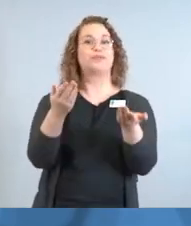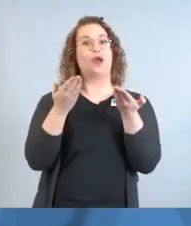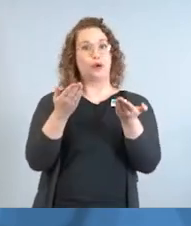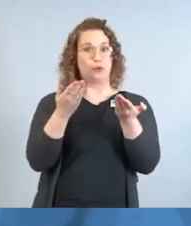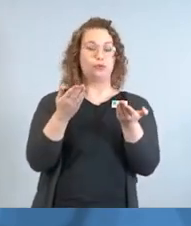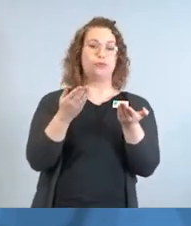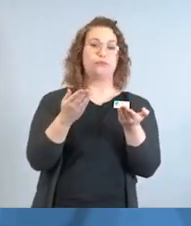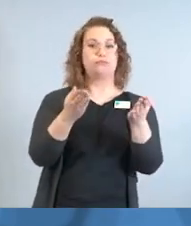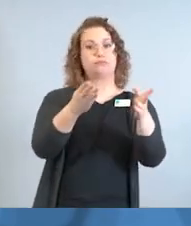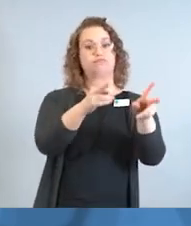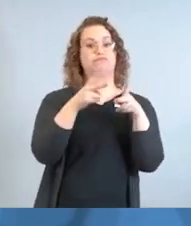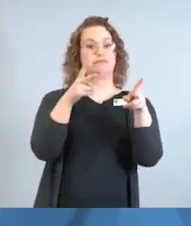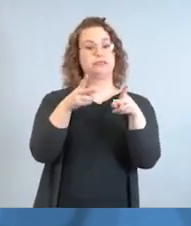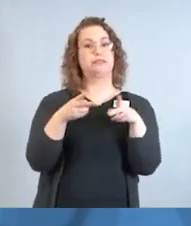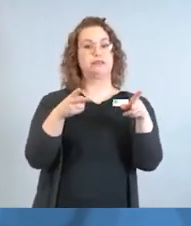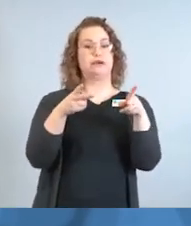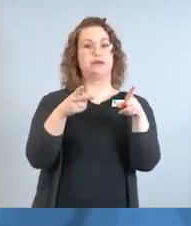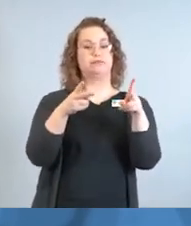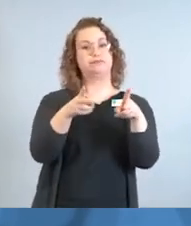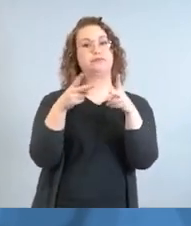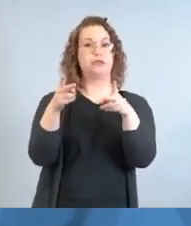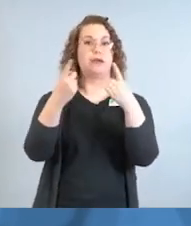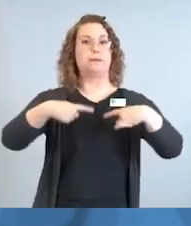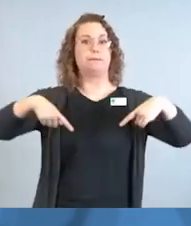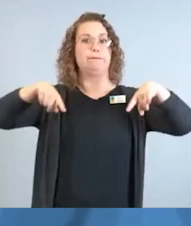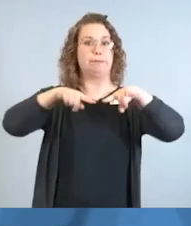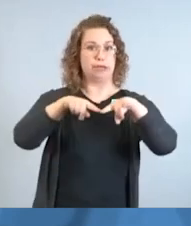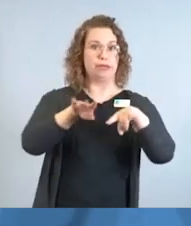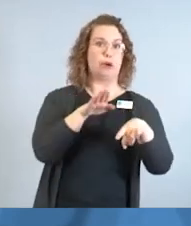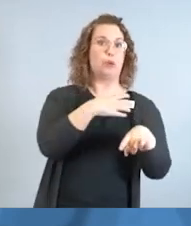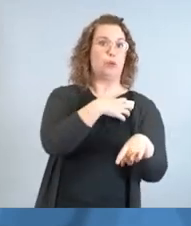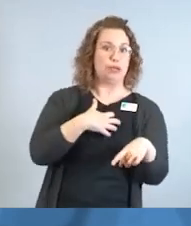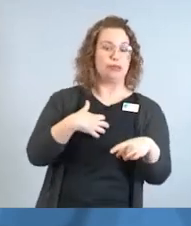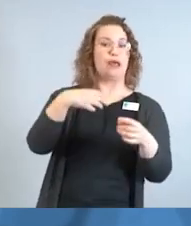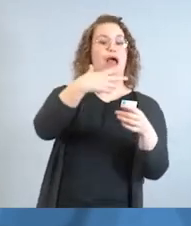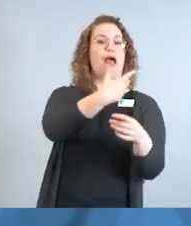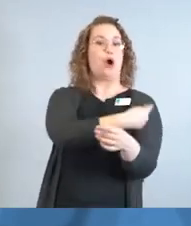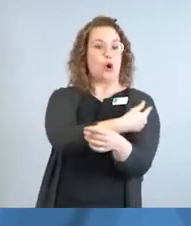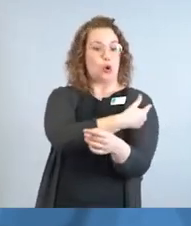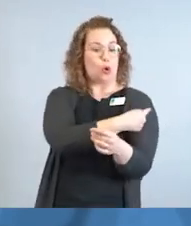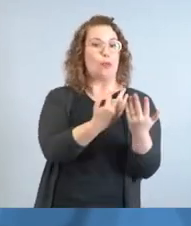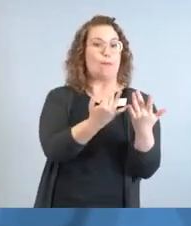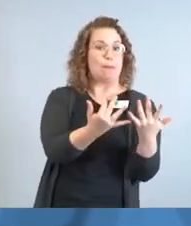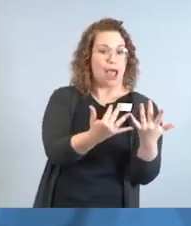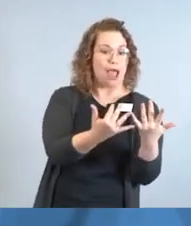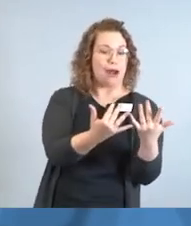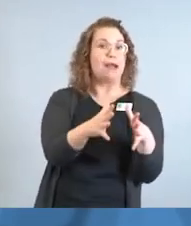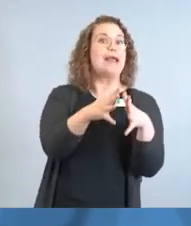niille alueille joissa on oltu vähän jäljessä tässä, jotta päästäisiin tässä ryhmässä sitten samaan aikaan maaliin.